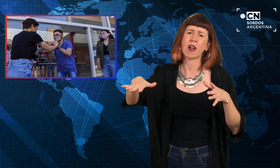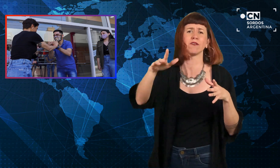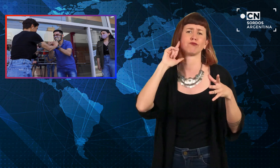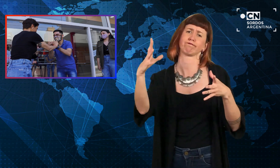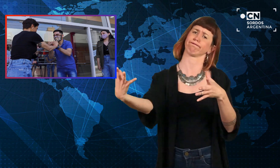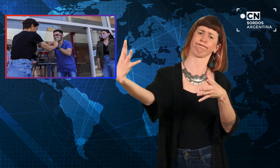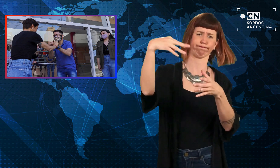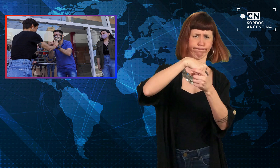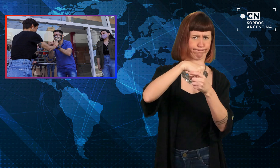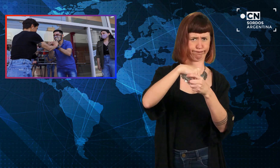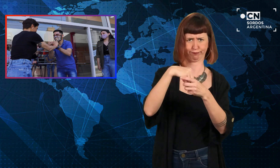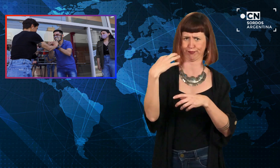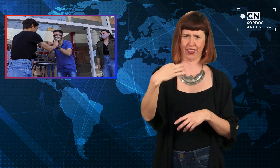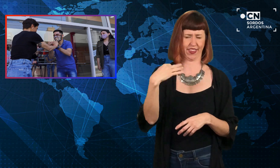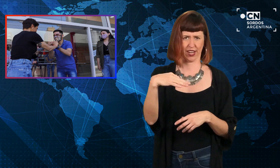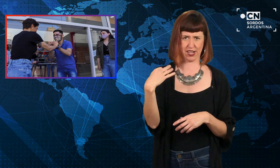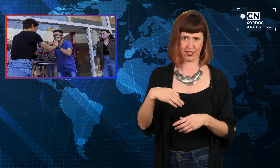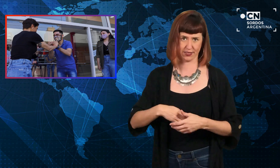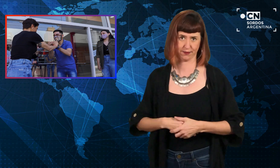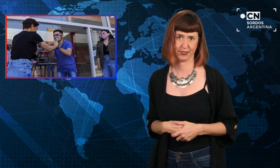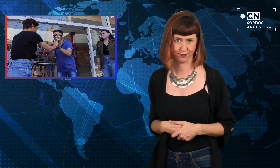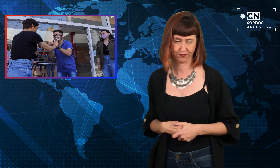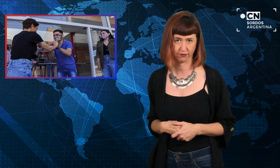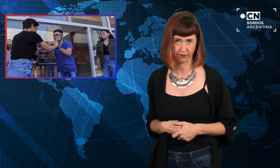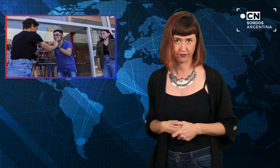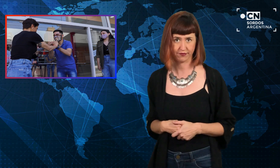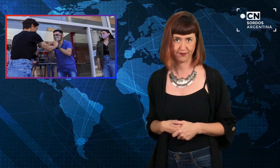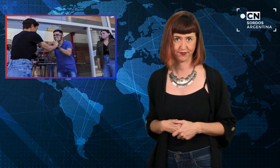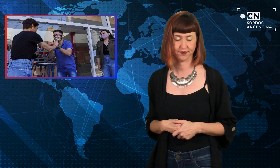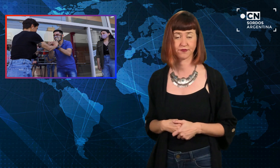ser un municipio inclusivo".